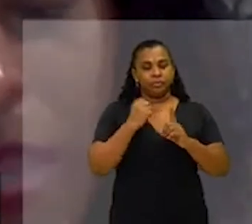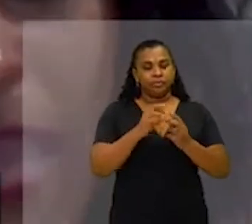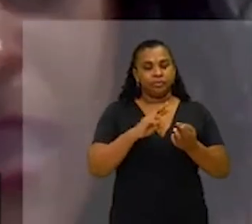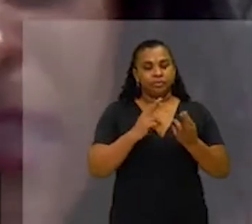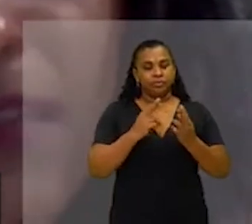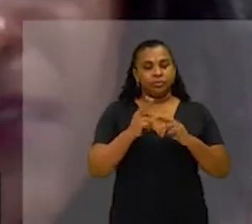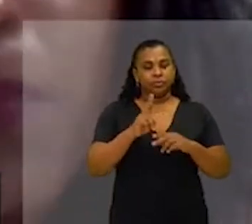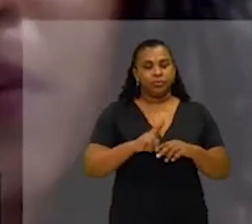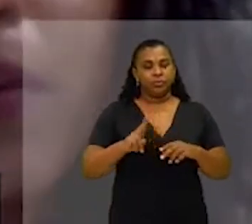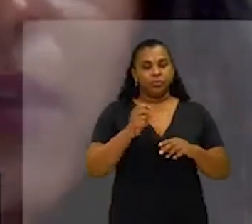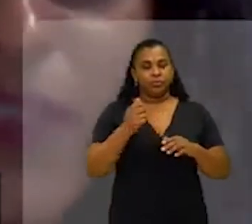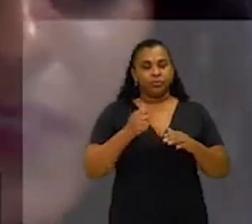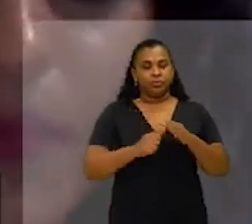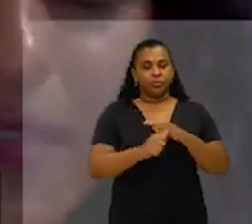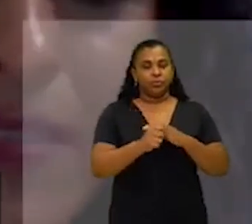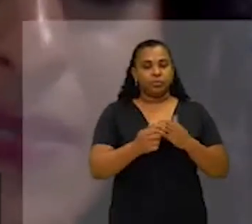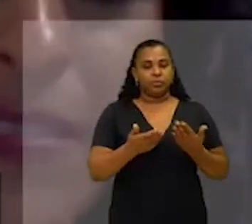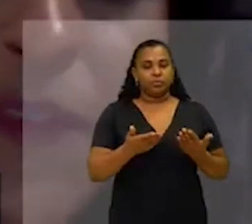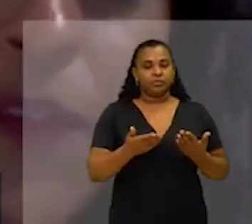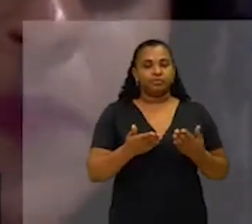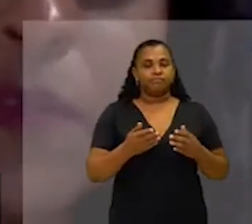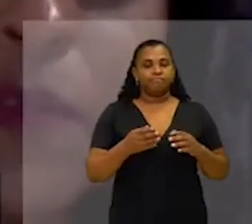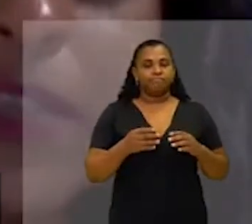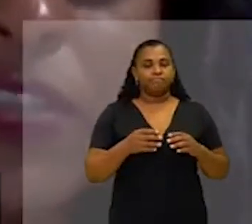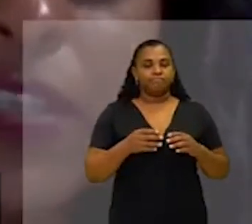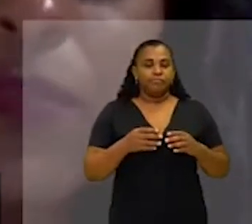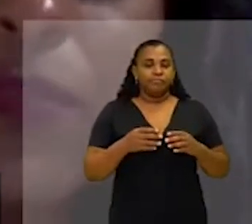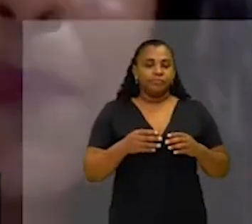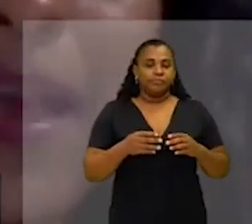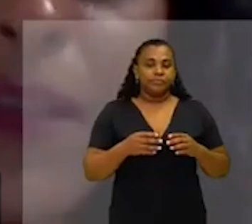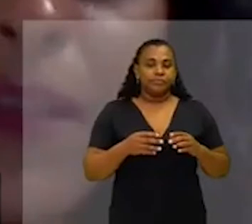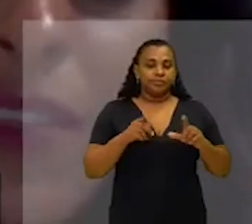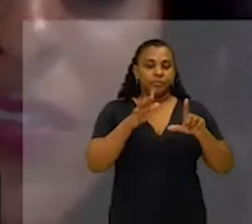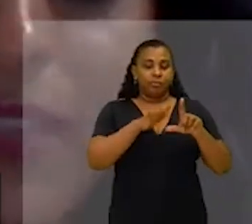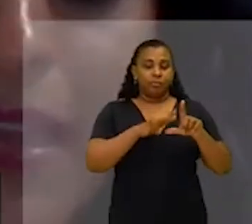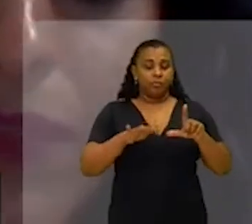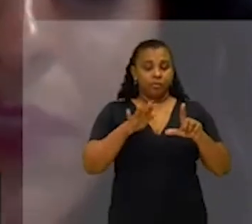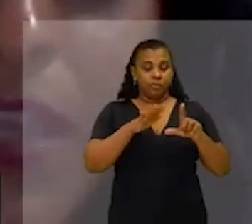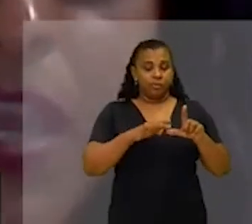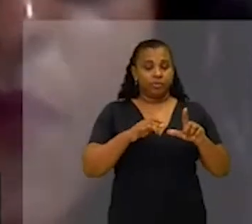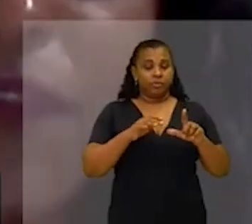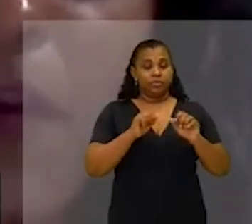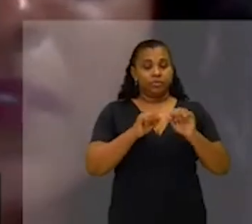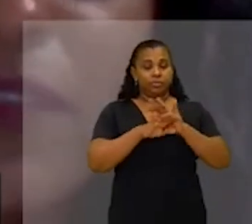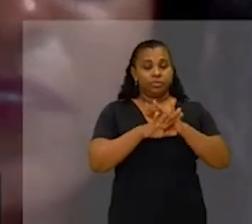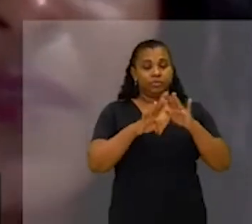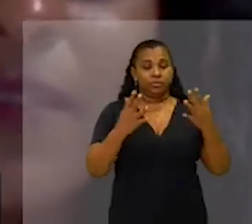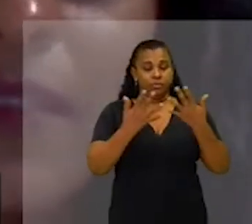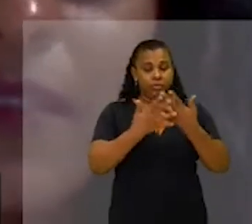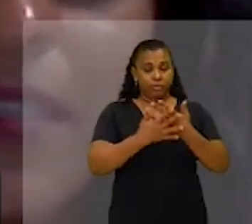então Portal da Transparência específicos para os partidos e para os candidatos com informações mais